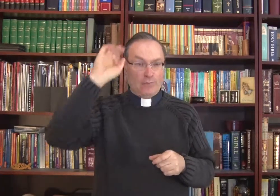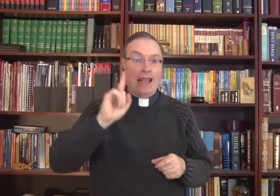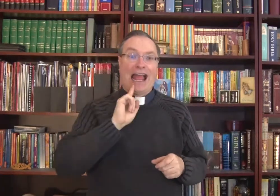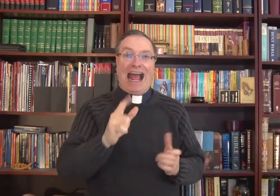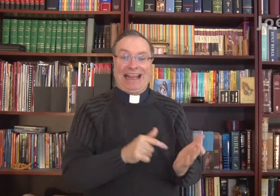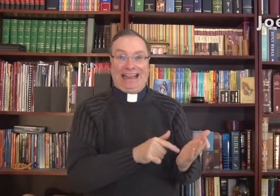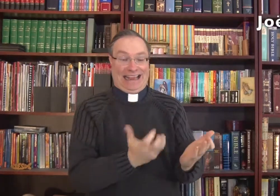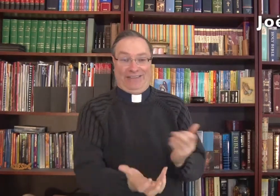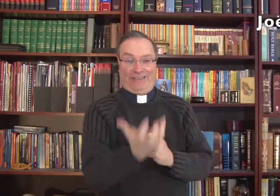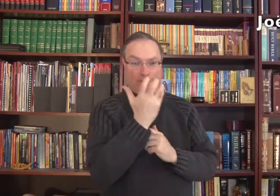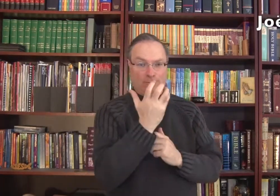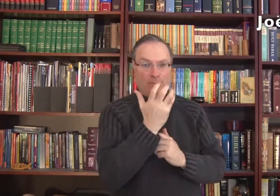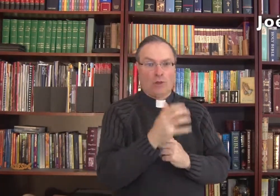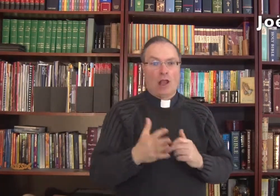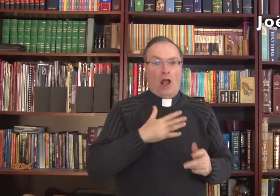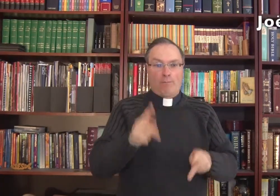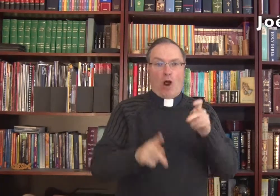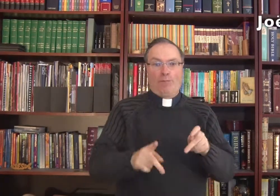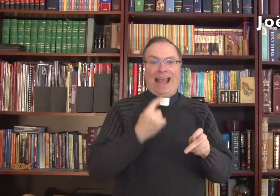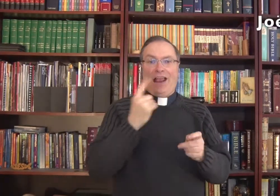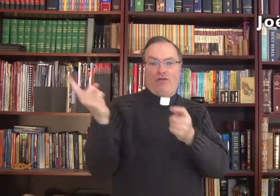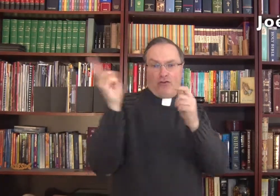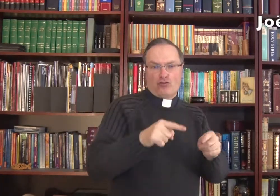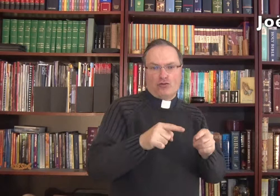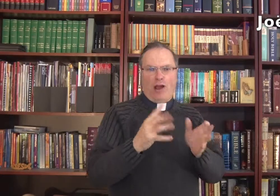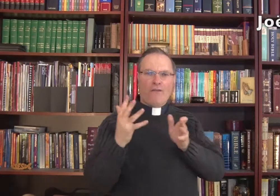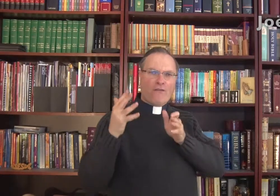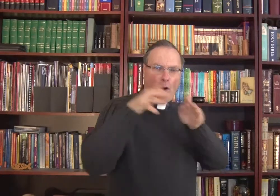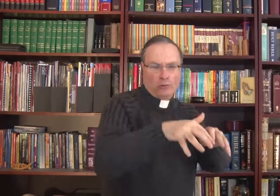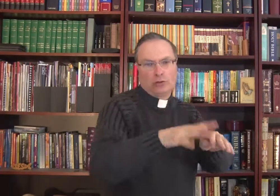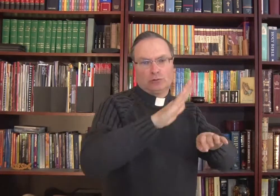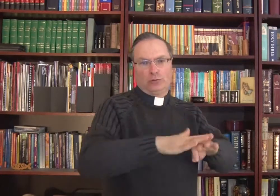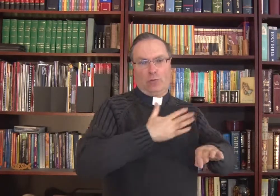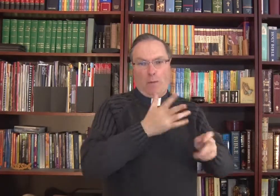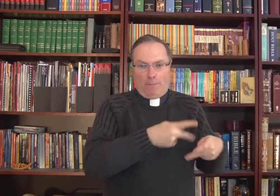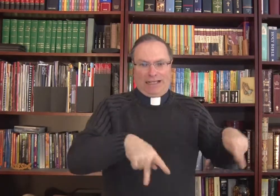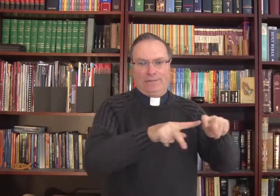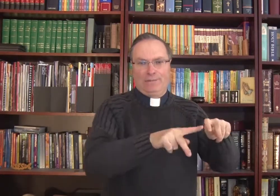«En effet, un peuple est venu fondre sur mon pays.